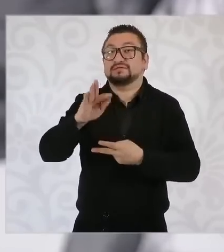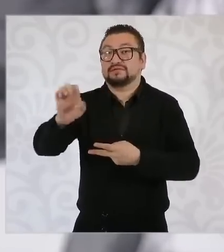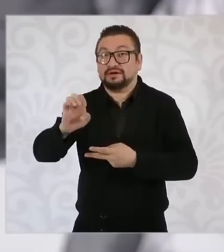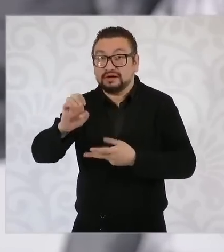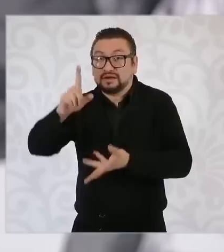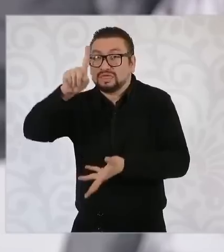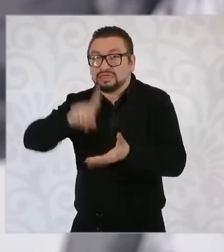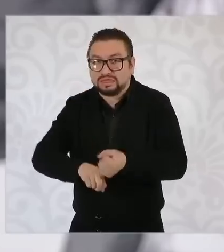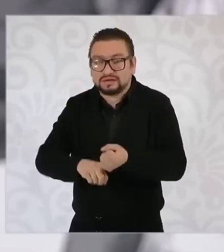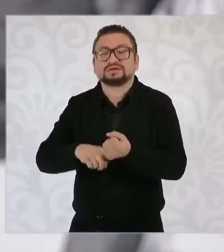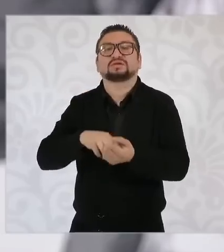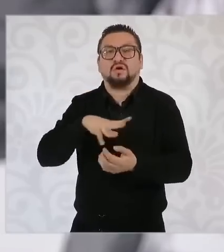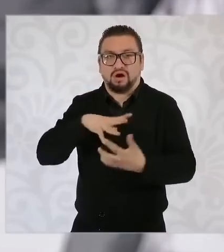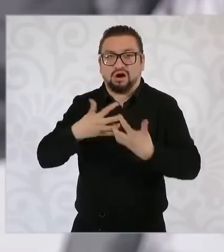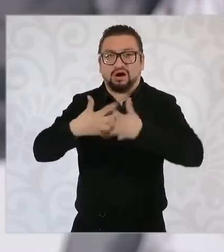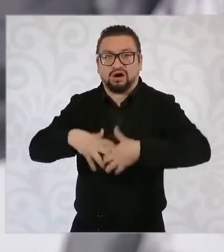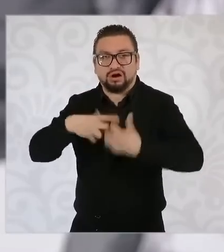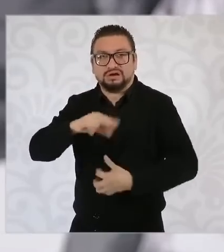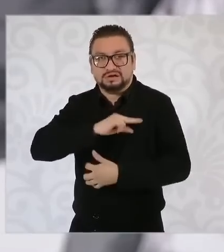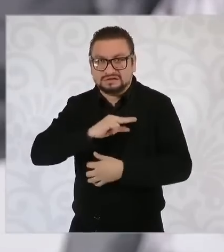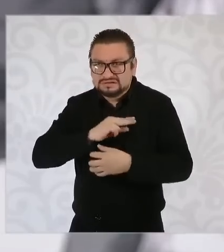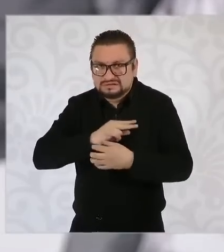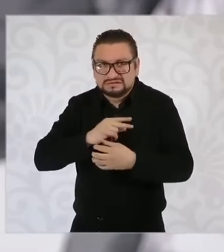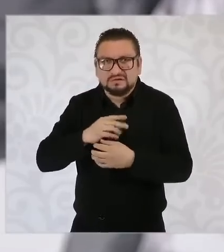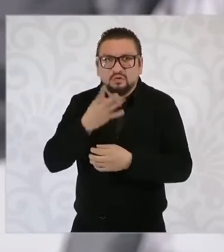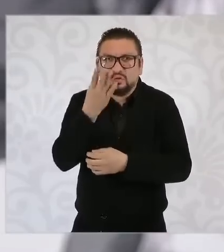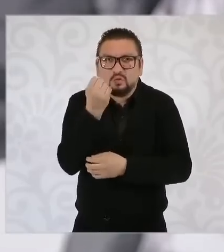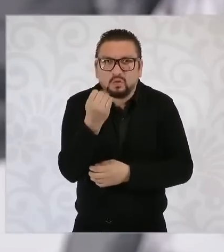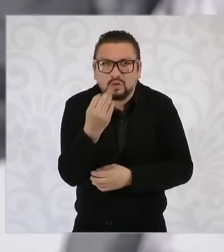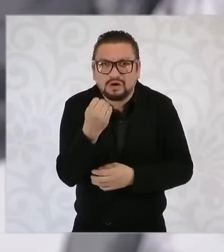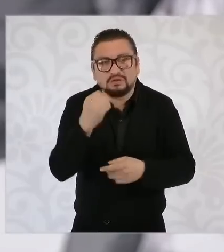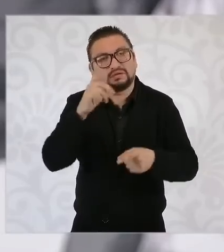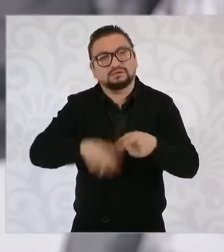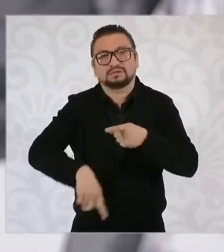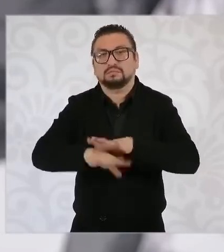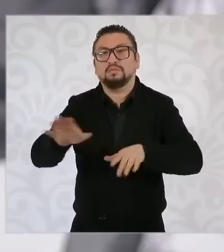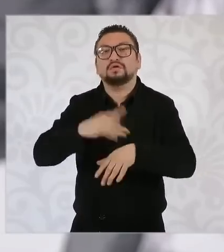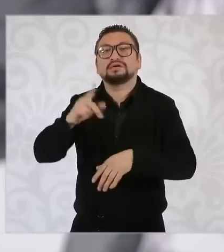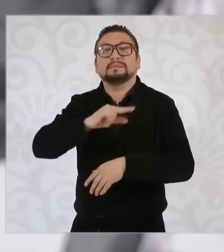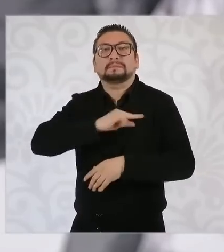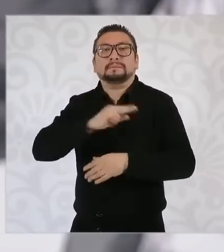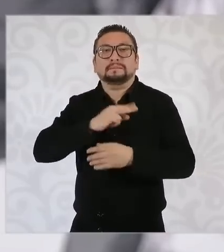empresas subsidiarias que también se comportaban como empresas privadas independientes y